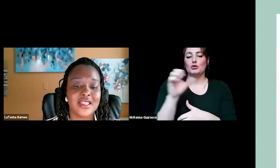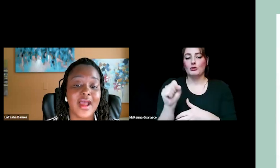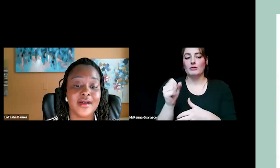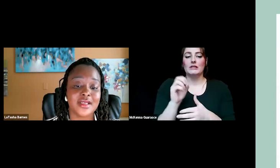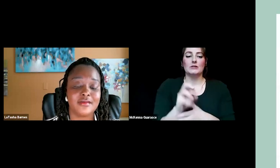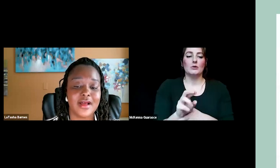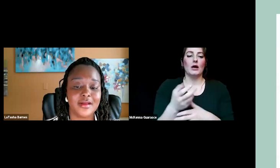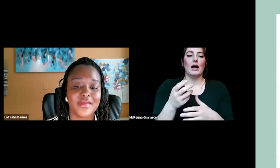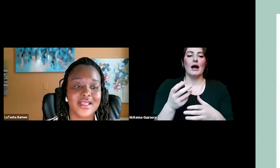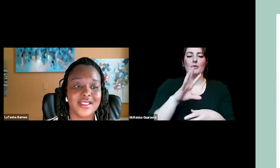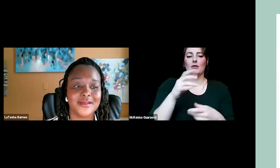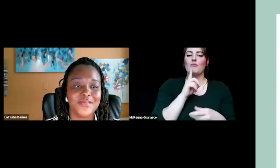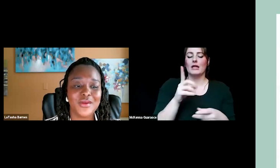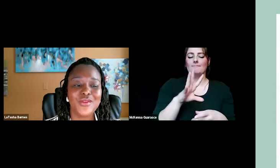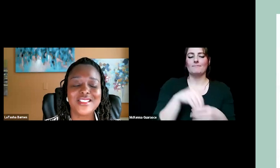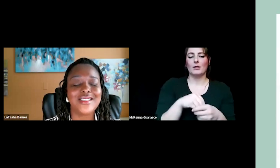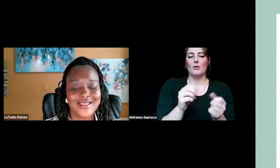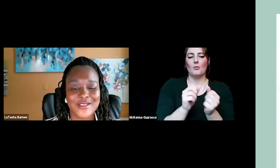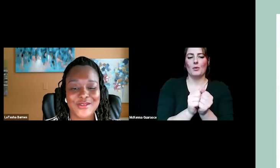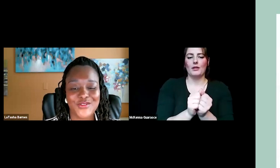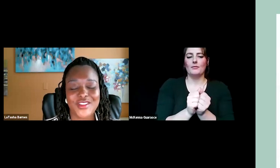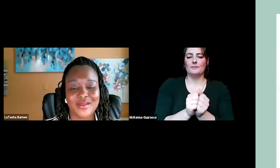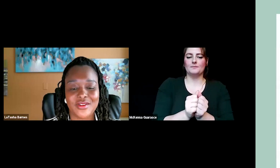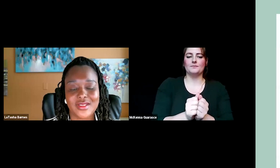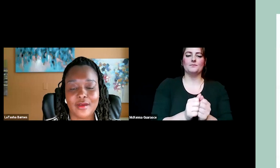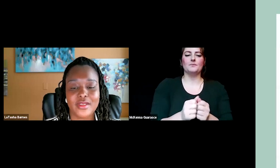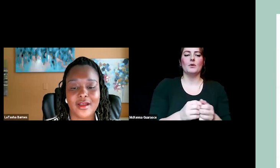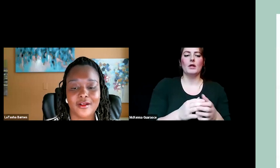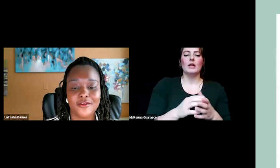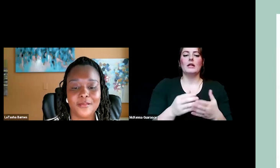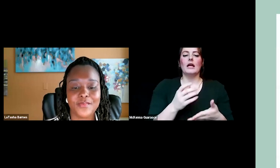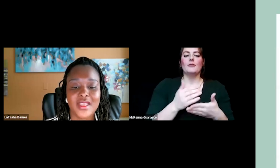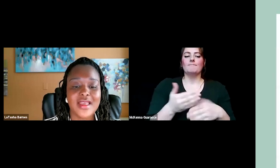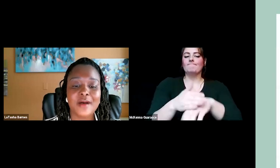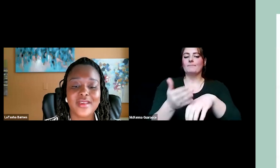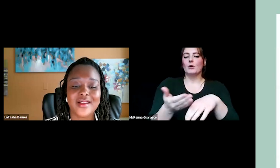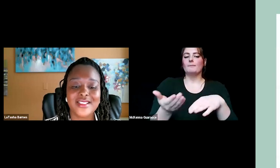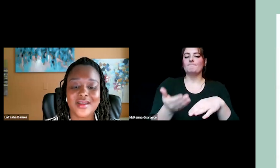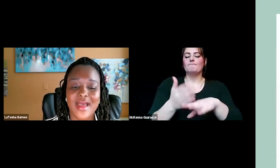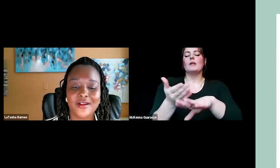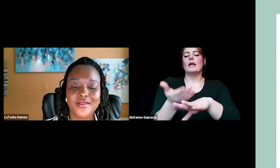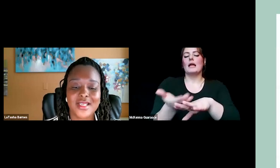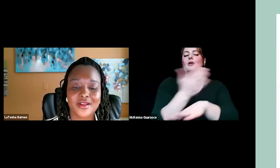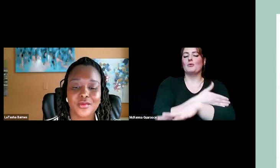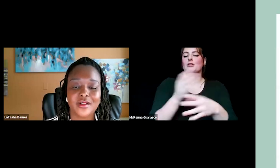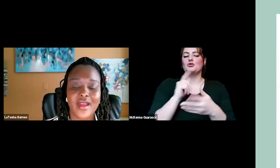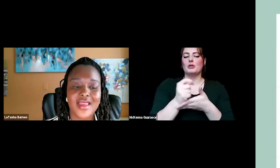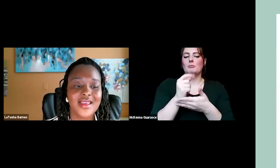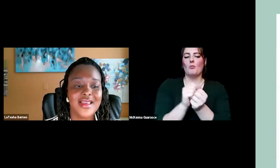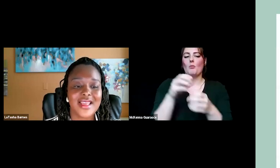en sus viviendas, lo cual es una buena noticia para las comunidades a las que servimos. Ahora le devolveré la palabra a la Dra. Winograd.